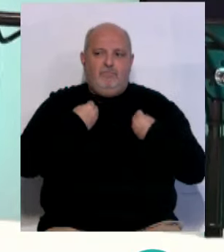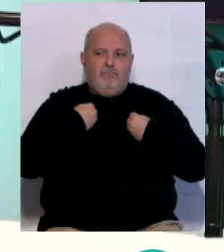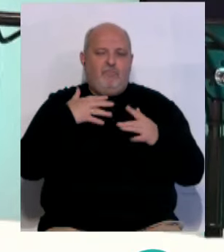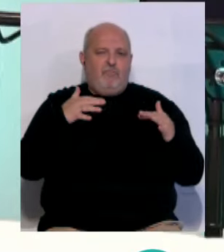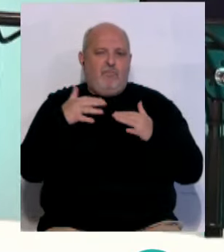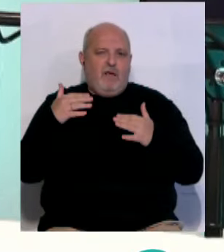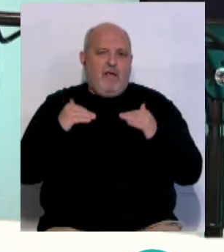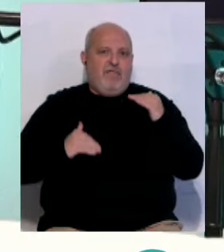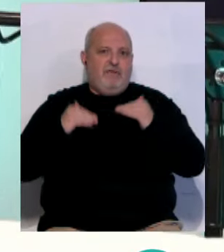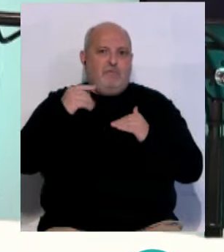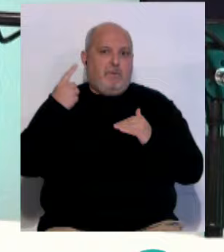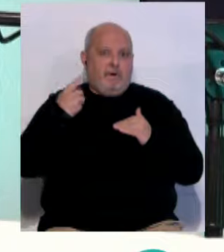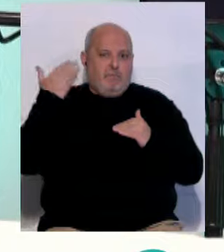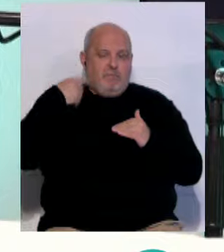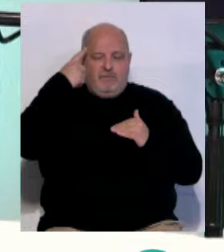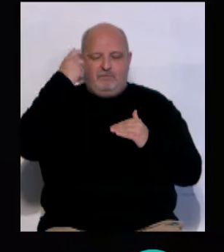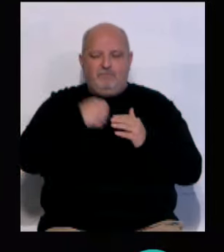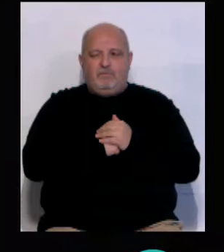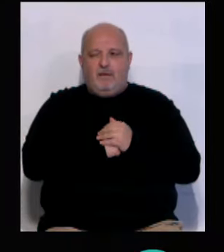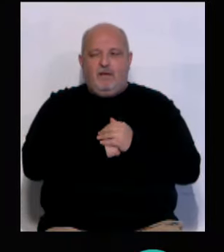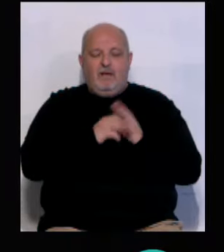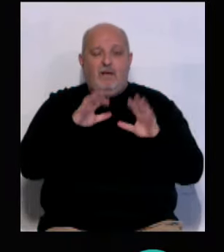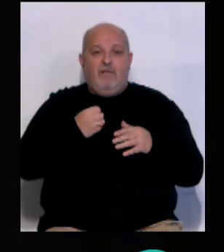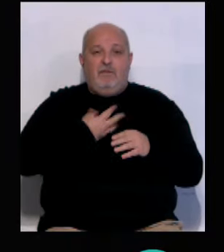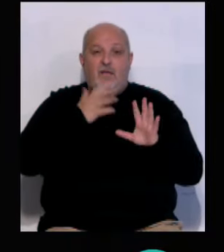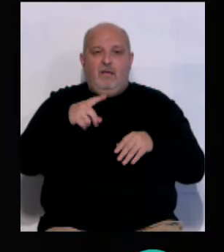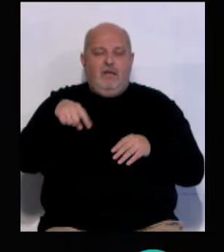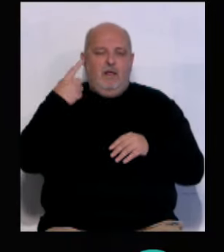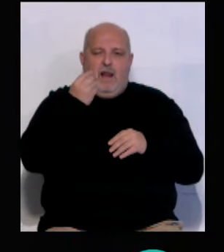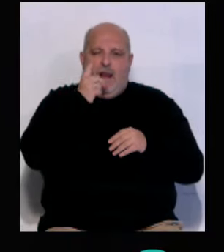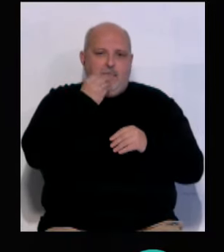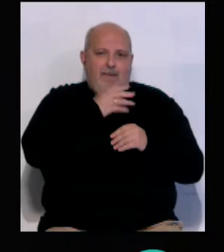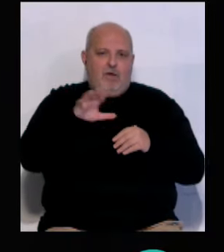ascenso a primera división yo la aficción de cad para mí ya te digo que es la mejor 100% no me lo